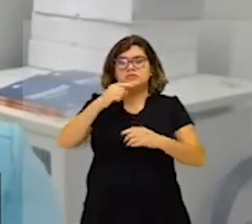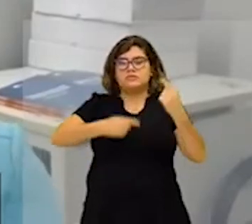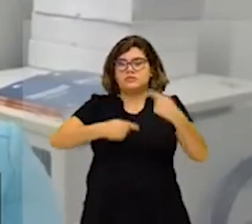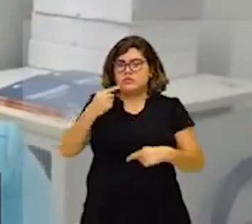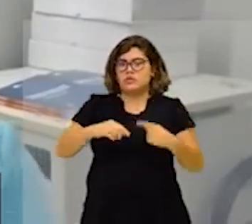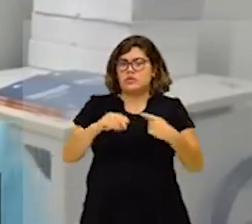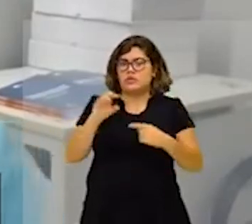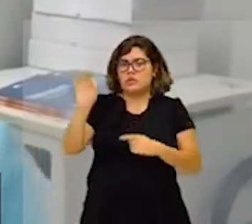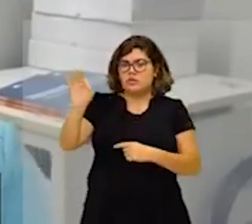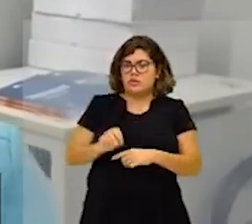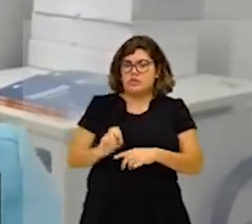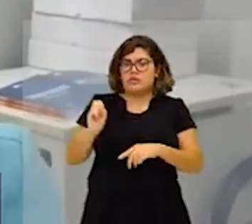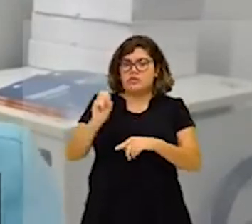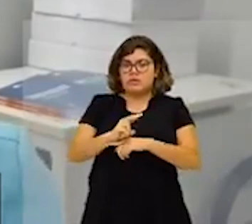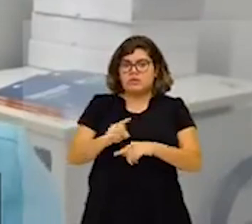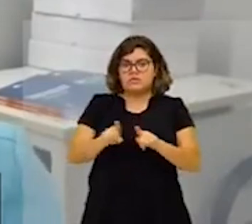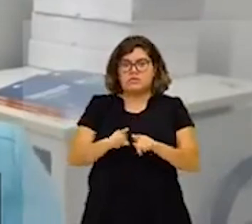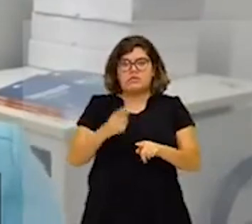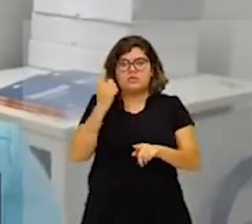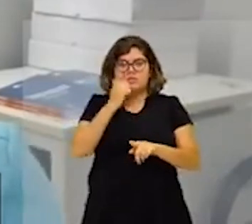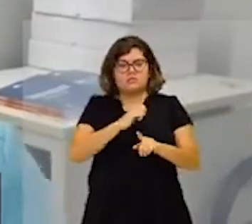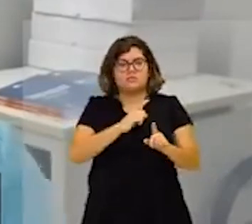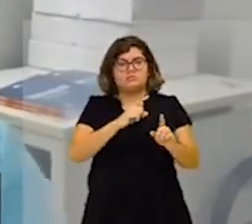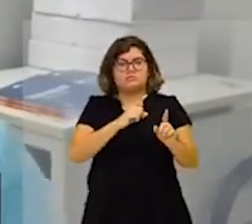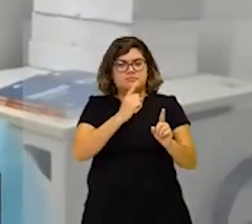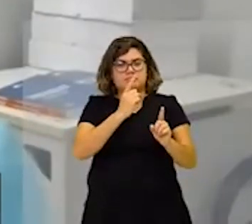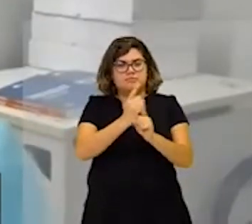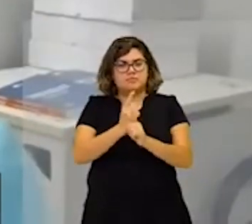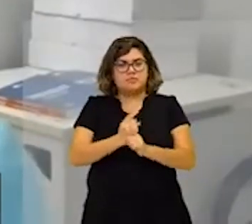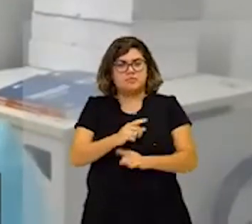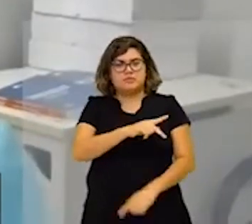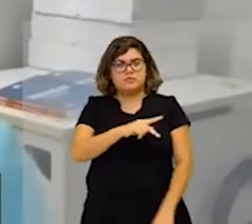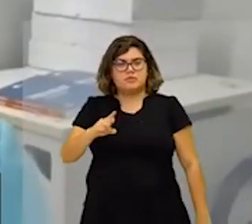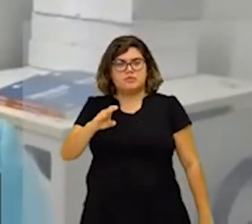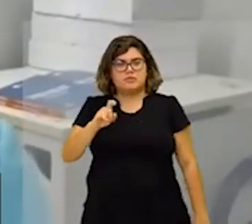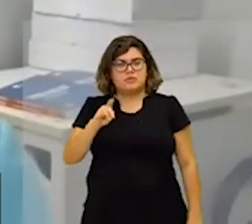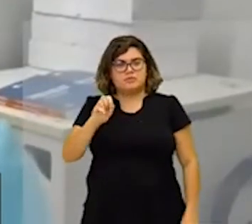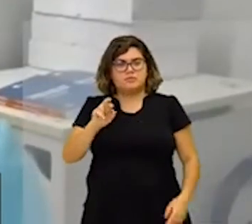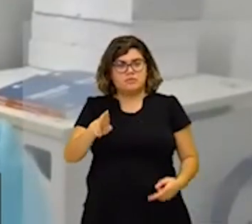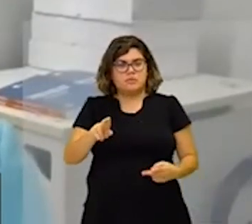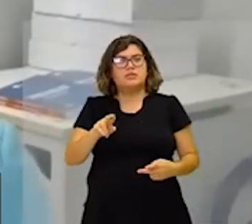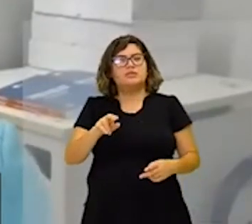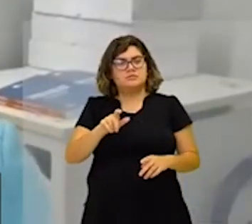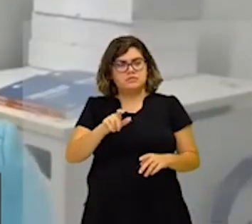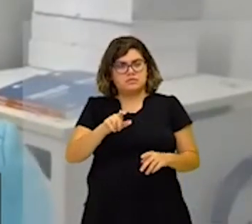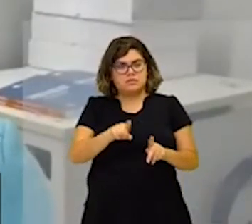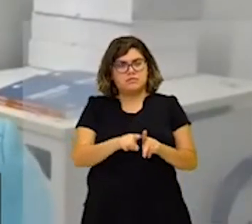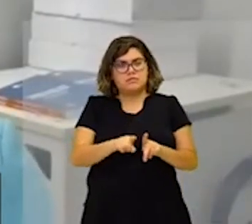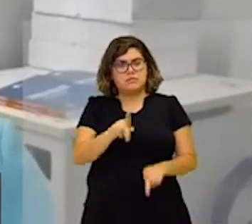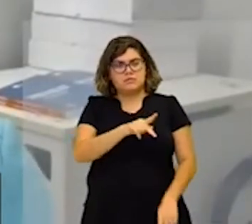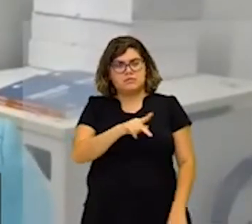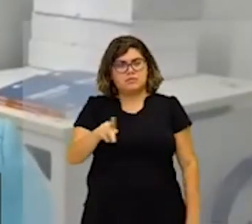hetero identificação ouvindo o professor Kleber a senhora também trazem professora Olívia o